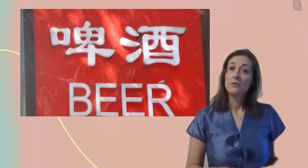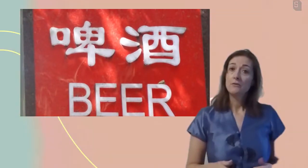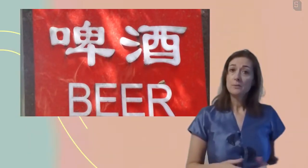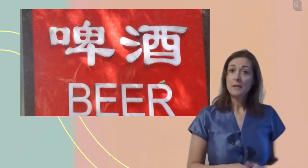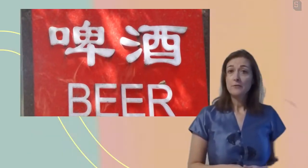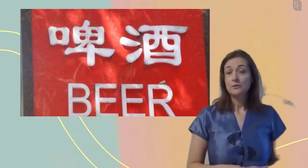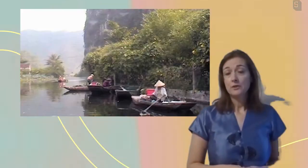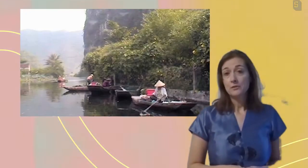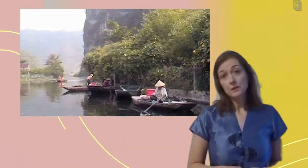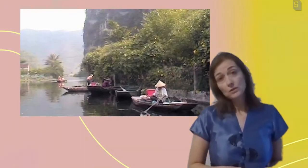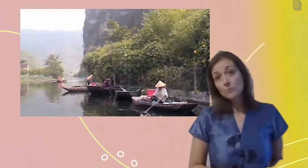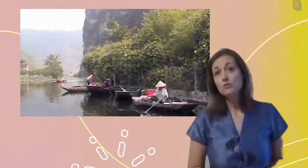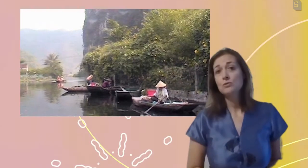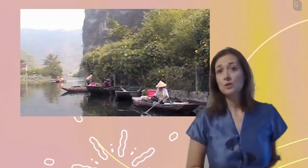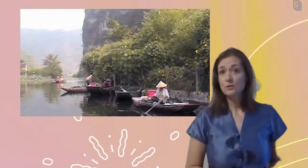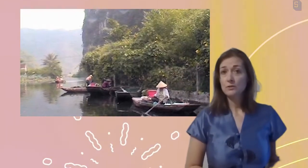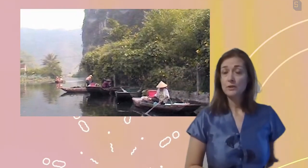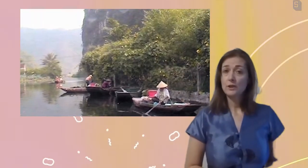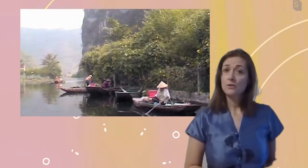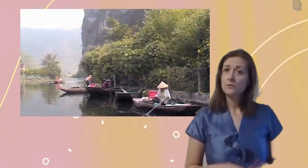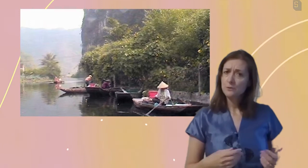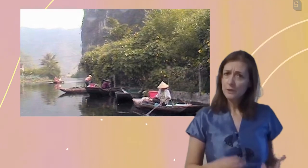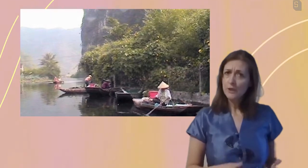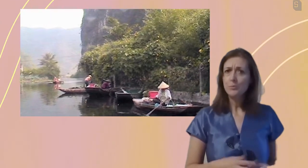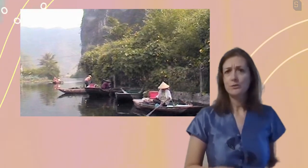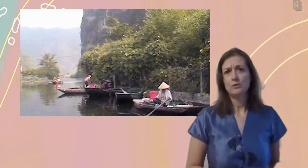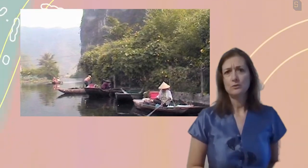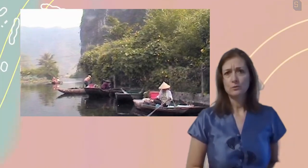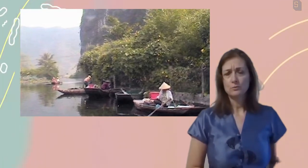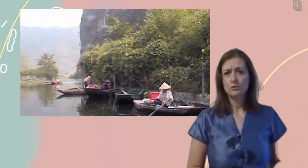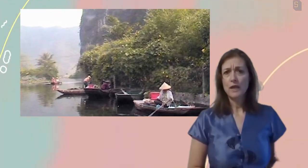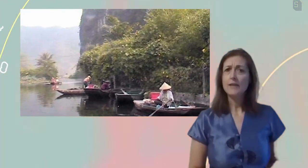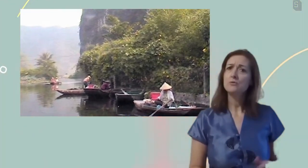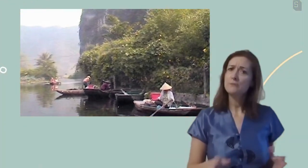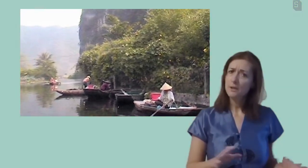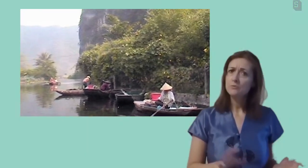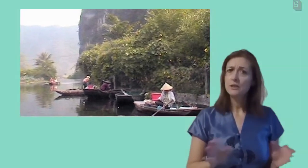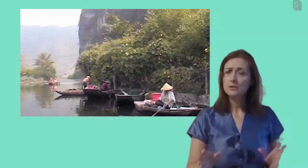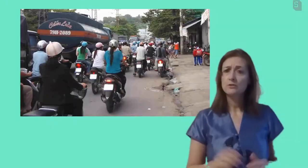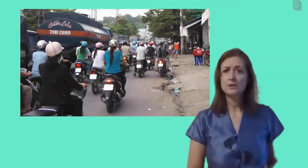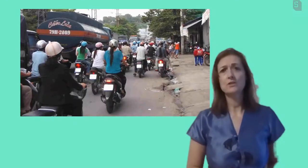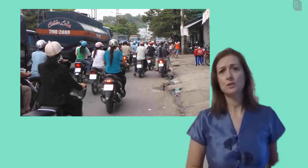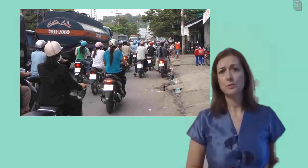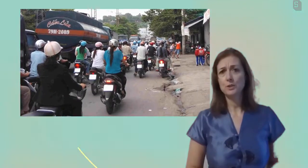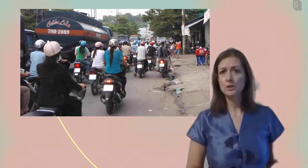verder blijft Vietnam een leuk land. Ik vind het een prettig land om te zijn. In heel toeristische gebieden